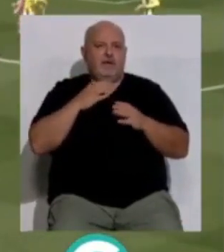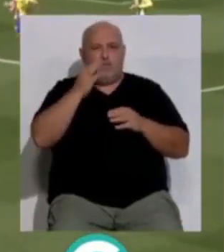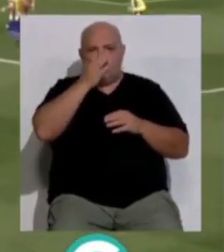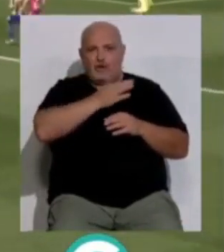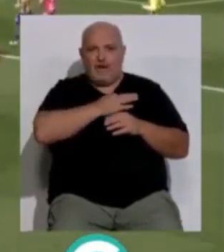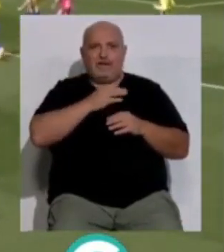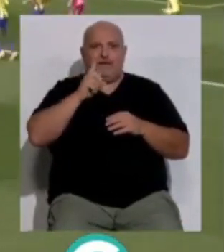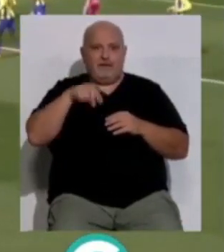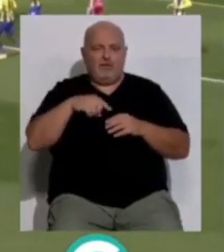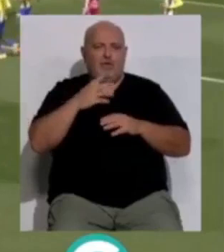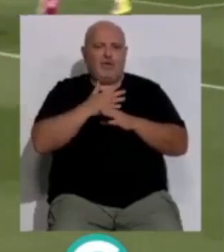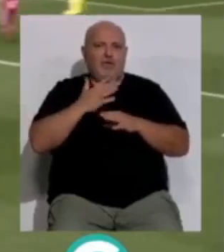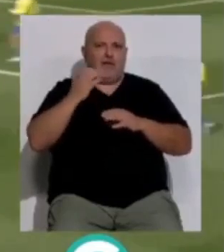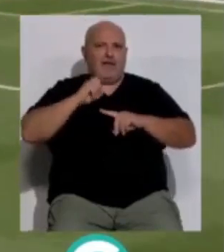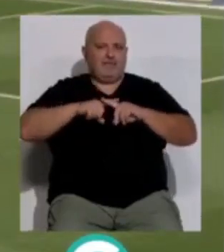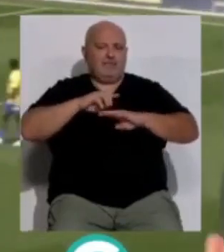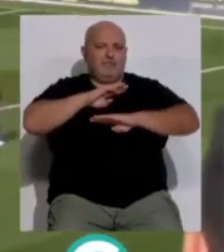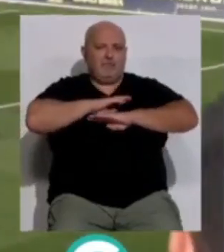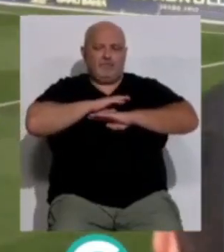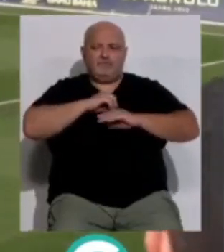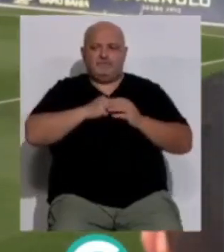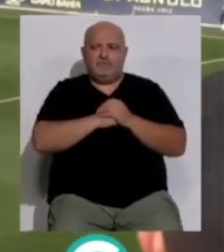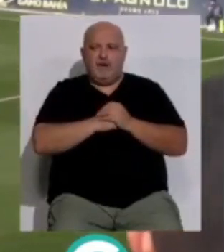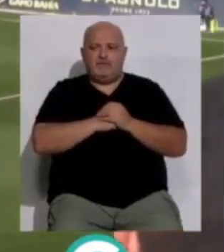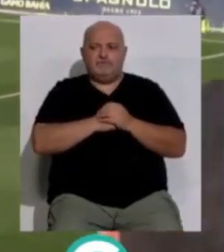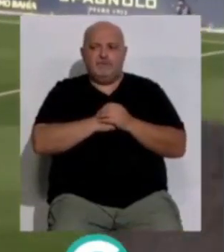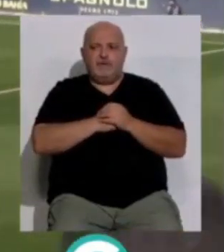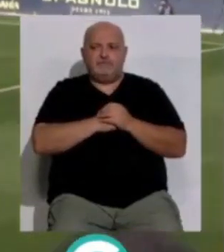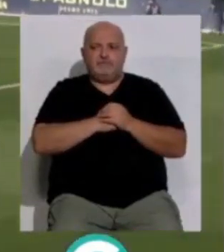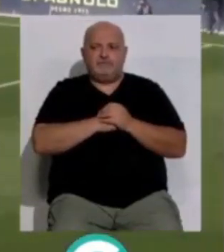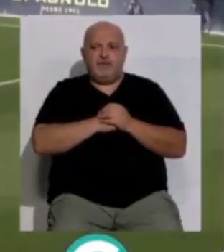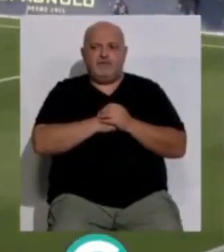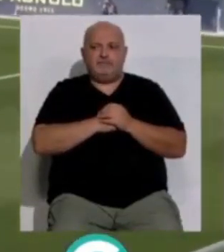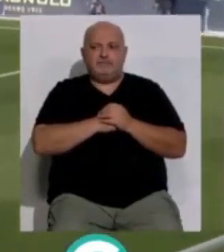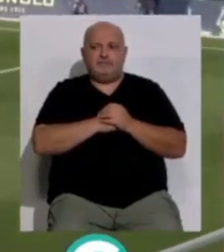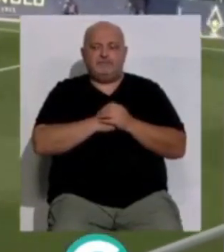también fue jugador fue portero mío en la puerta real Cuando yo antes era Puerto real este que lo